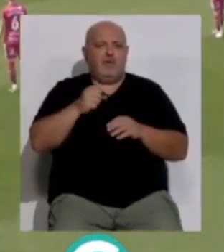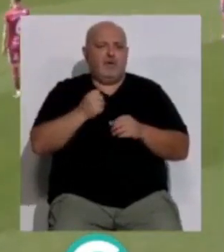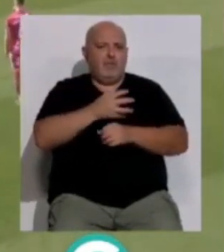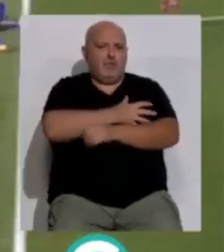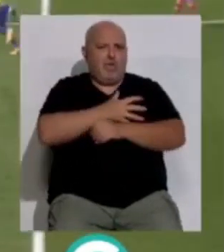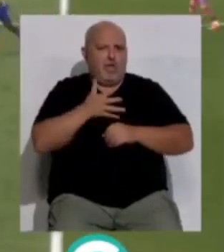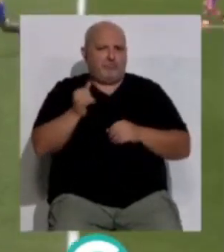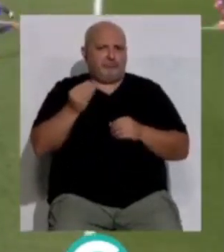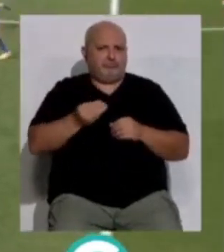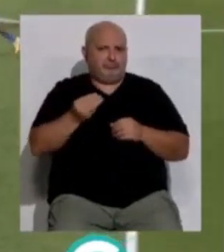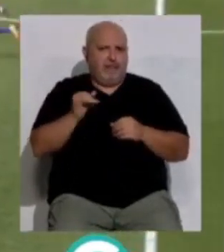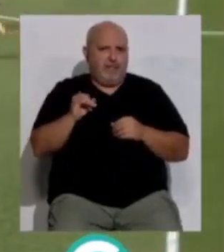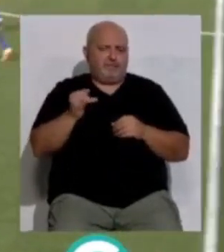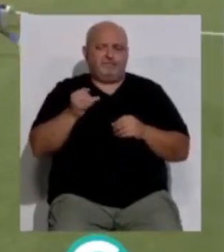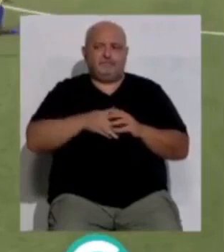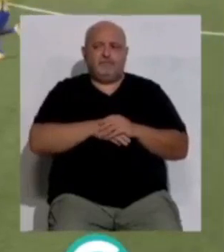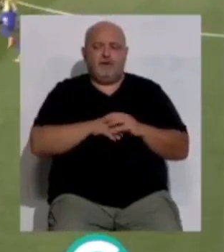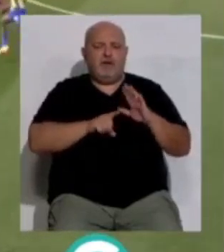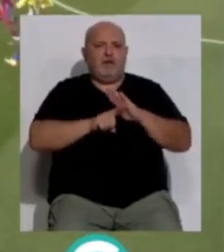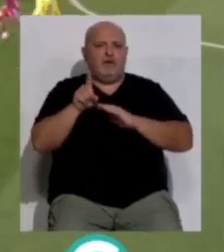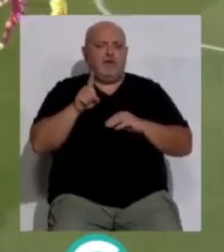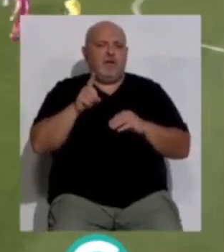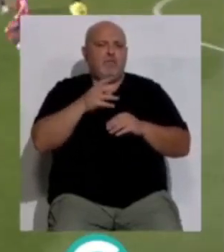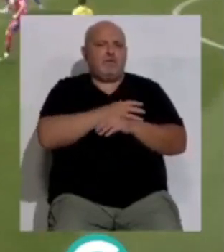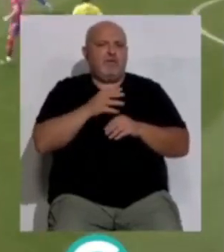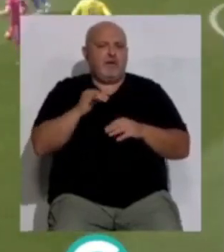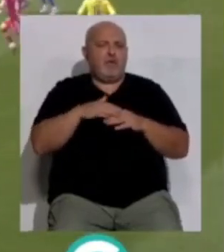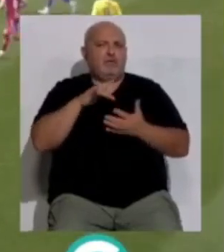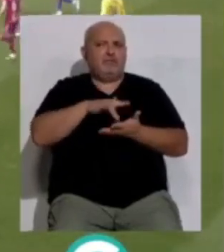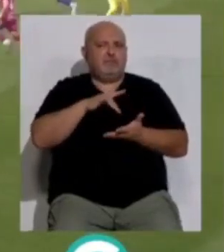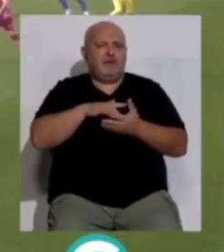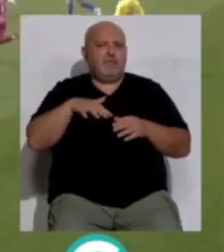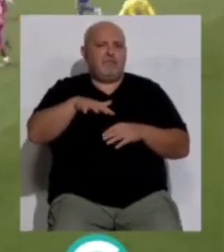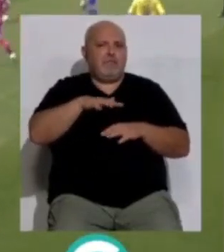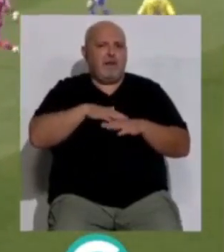es un jugador que en el que desarrolla su potencia cuando tiene espacio para correr por